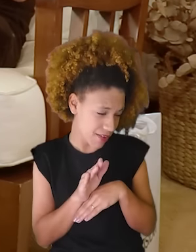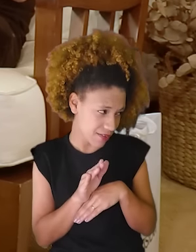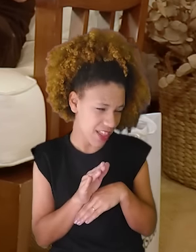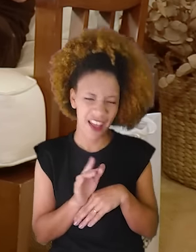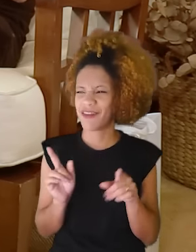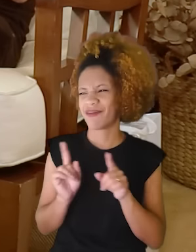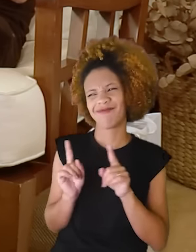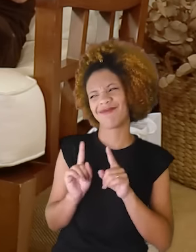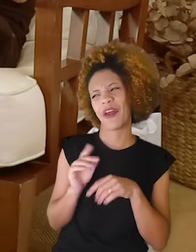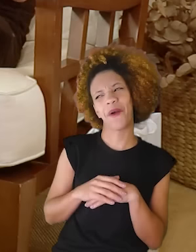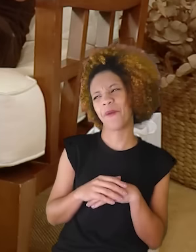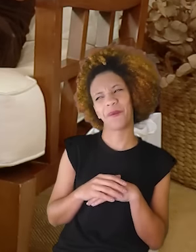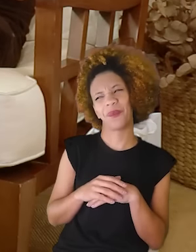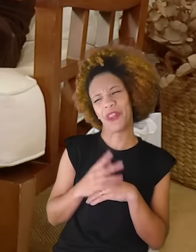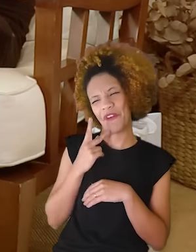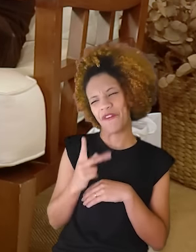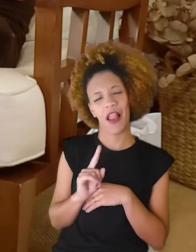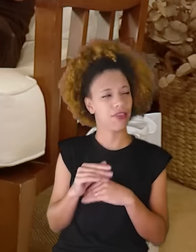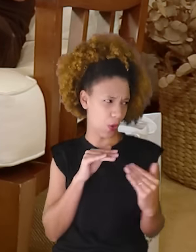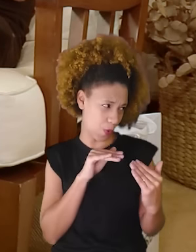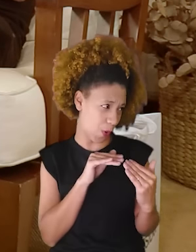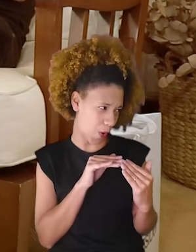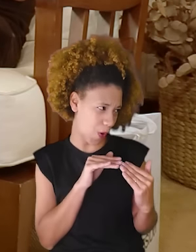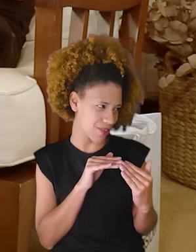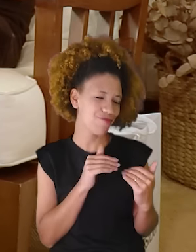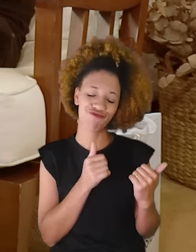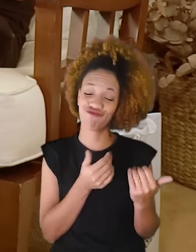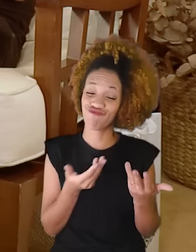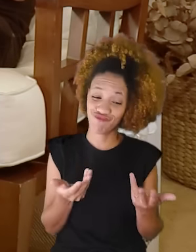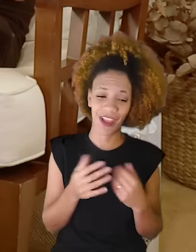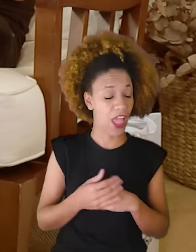você tá Você tá não não tem muita coisa a falar também não concorda é exatamente Pois é tua vida